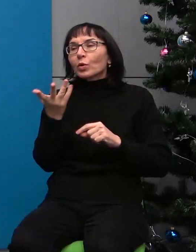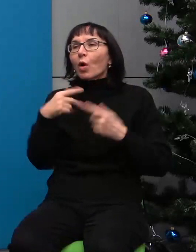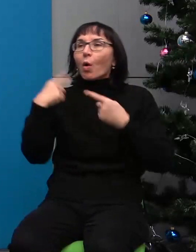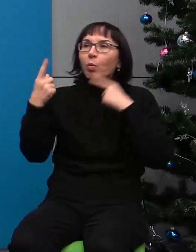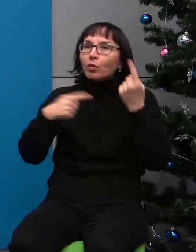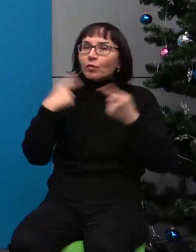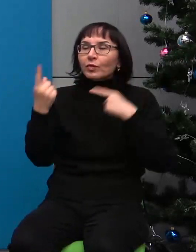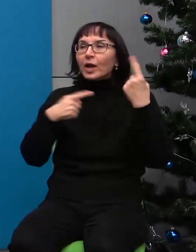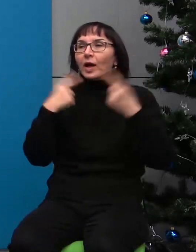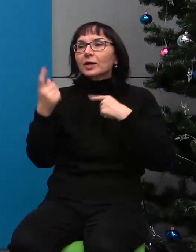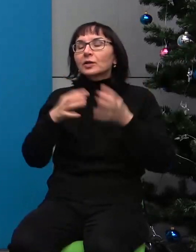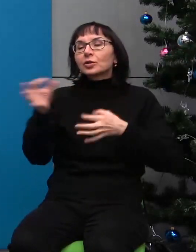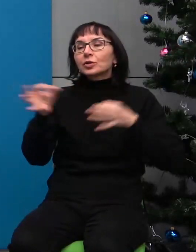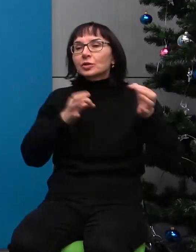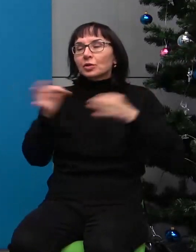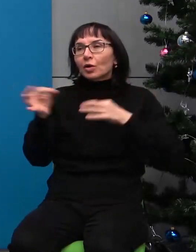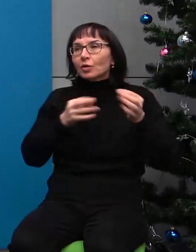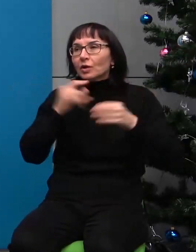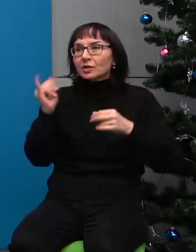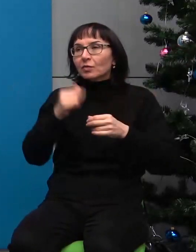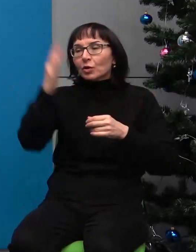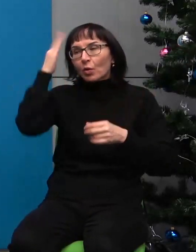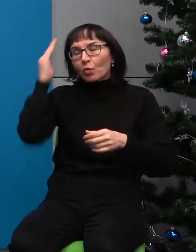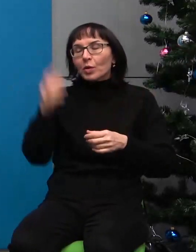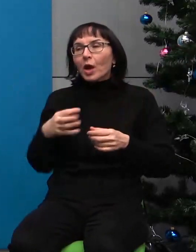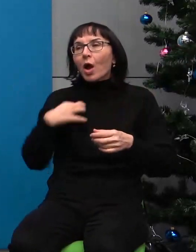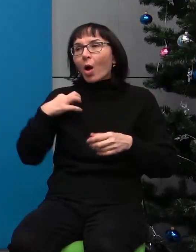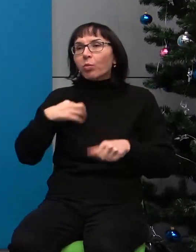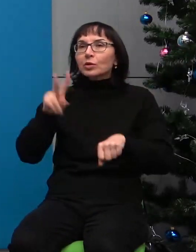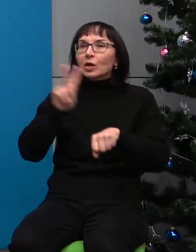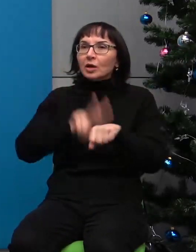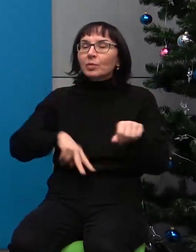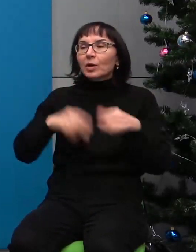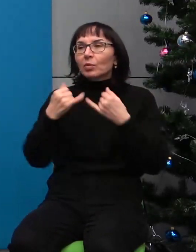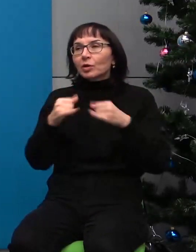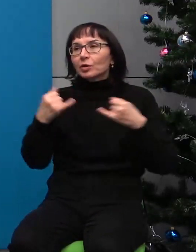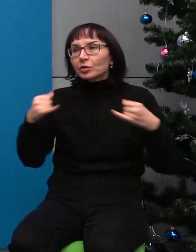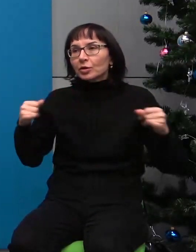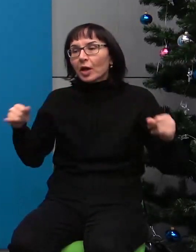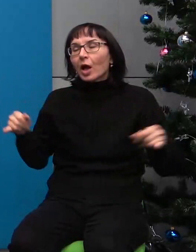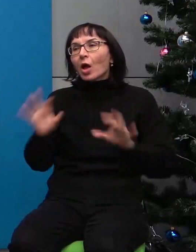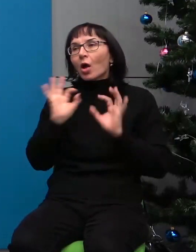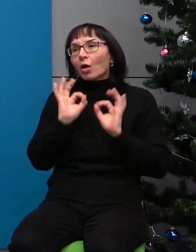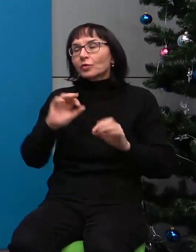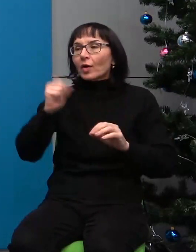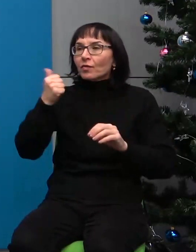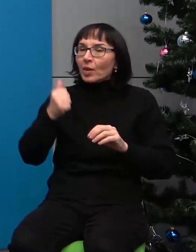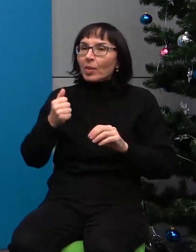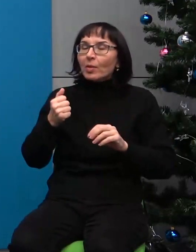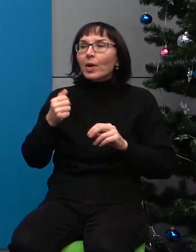Czyli nie ma znaczenia, czy to będzie kryminał, czy to będzie cokolwiek innego, oczywiście, że w jednym gatunku czujemy się lepiej, w innym gorzej,